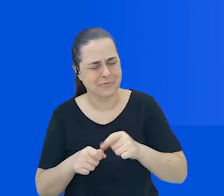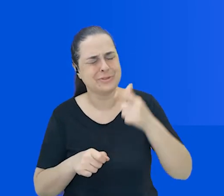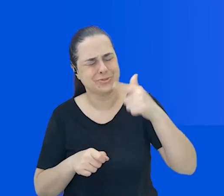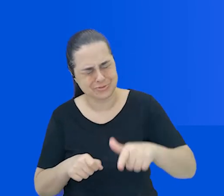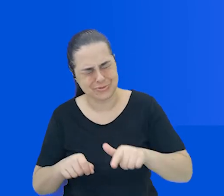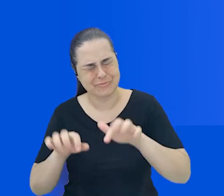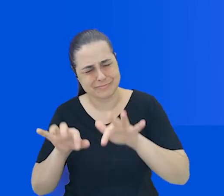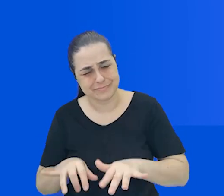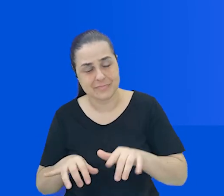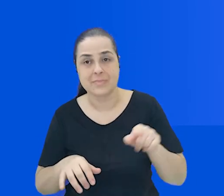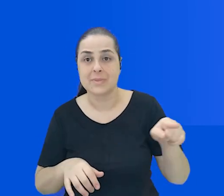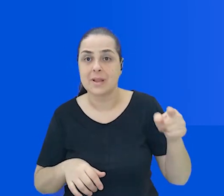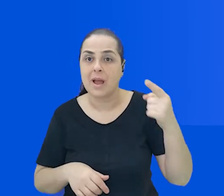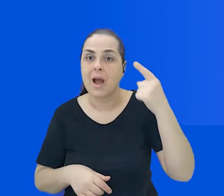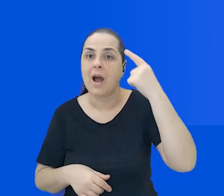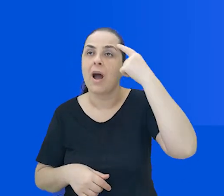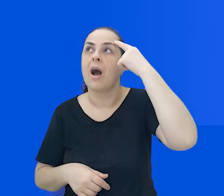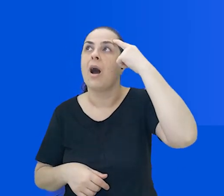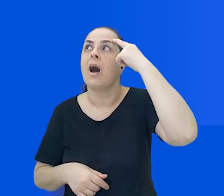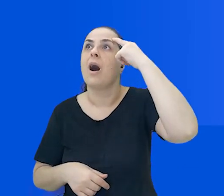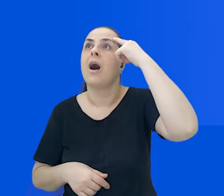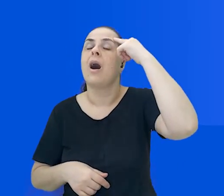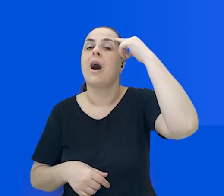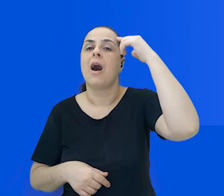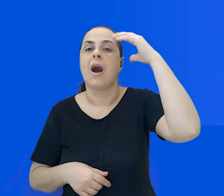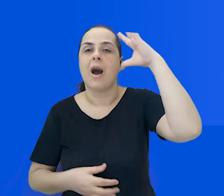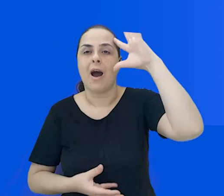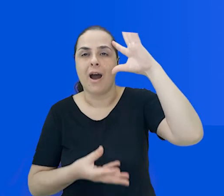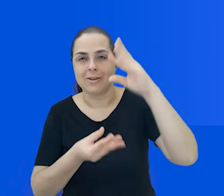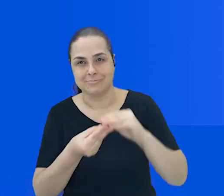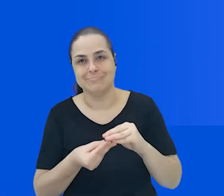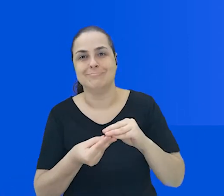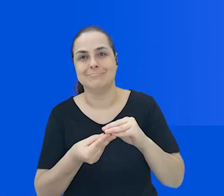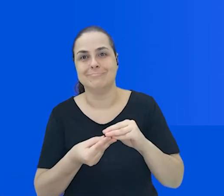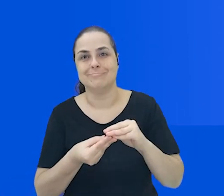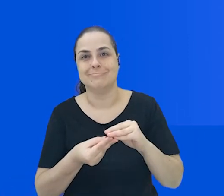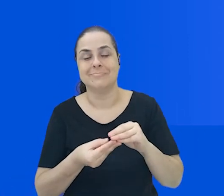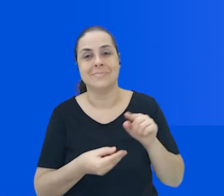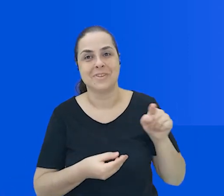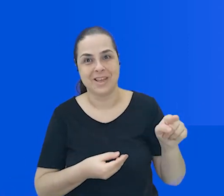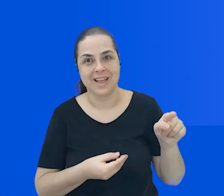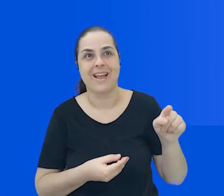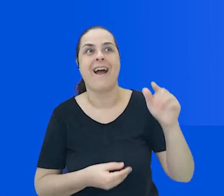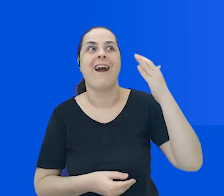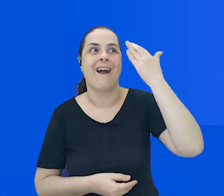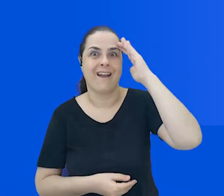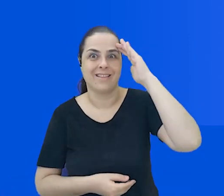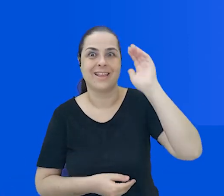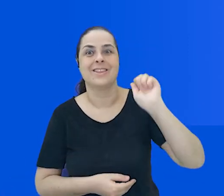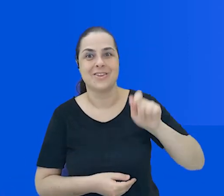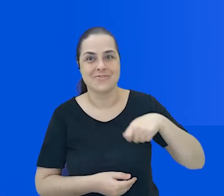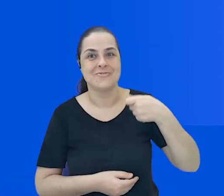E naquele momento alguma ficha caiu assim pra ele. Então, de alguma maneira, ele nomeou aquilo na hora,